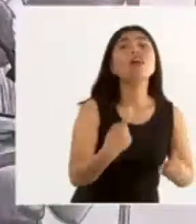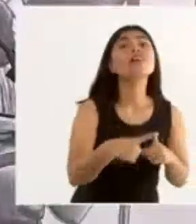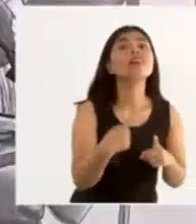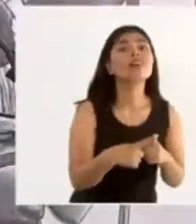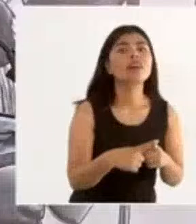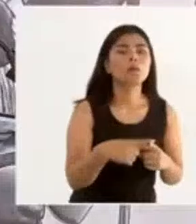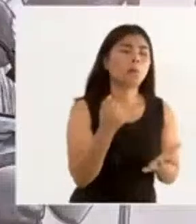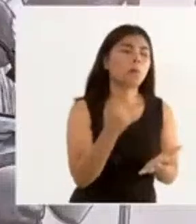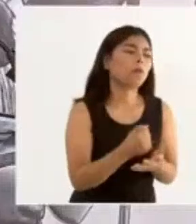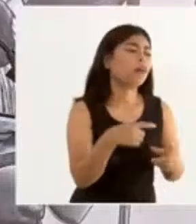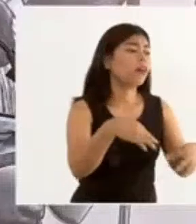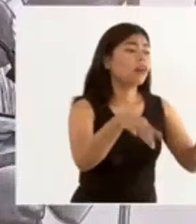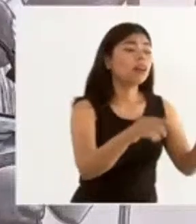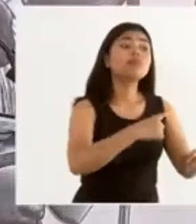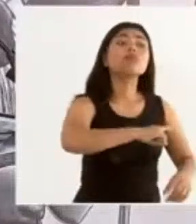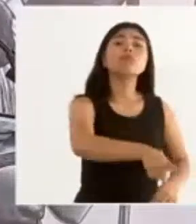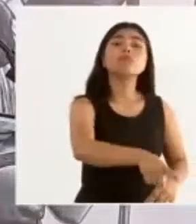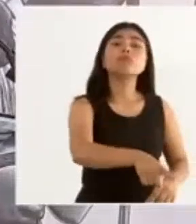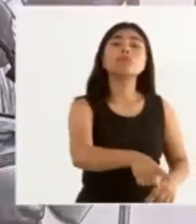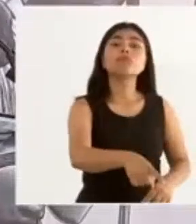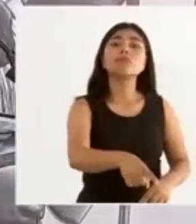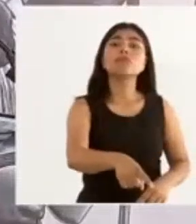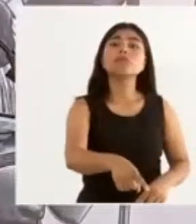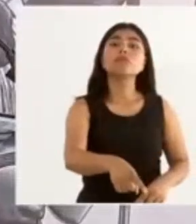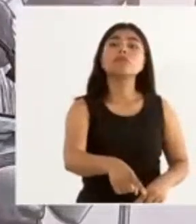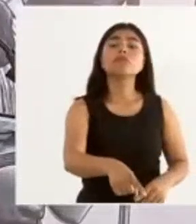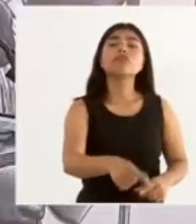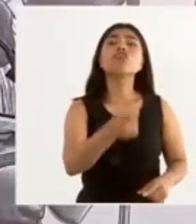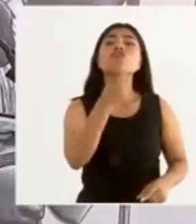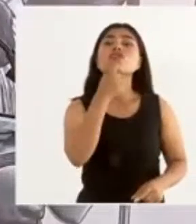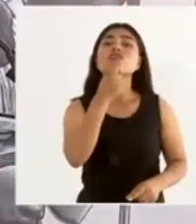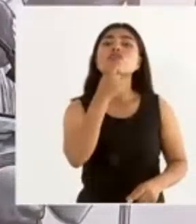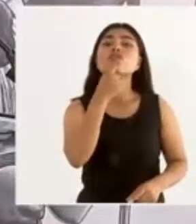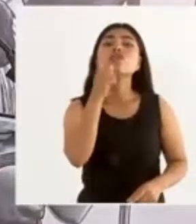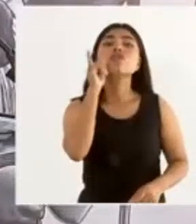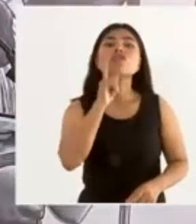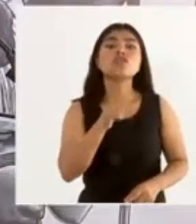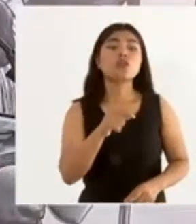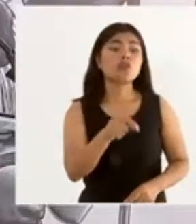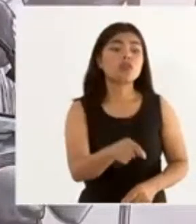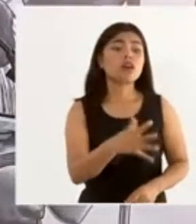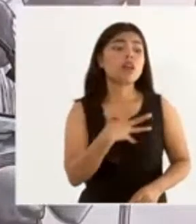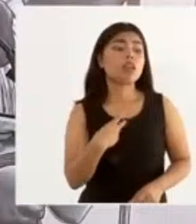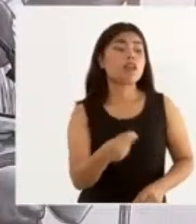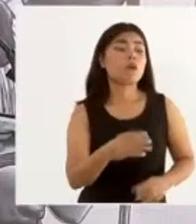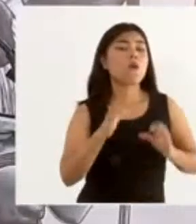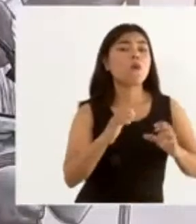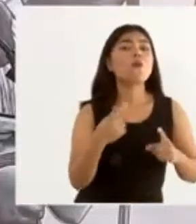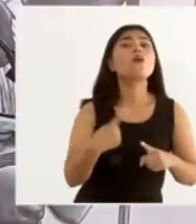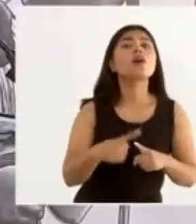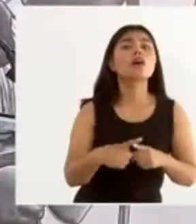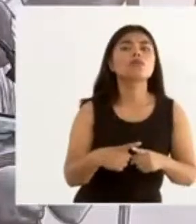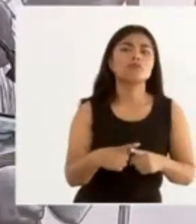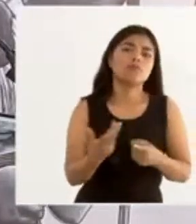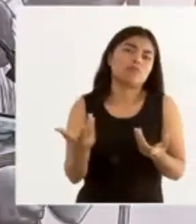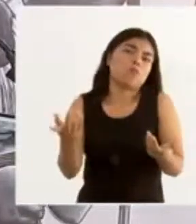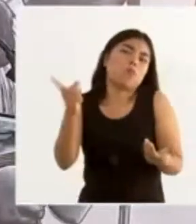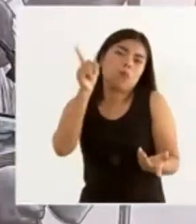Por ejemplo, ¿quién cuida principalmente de las niñas y los niños?